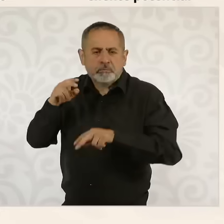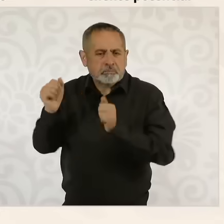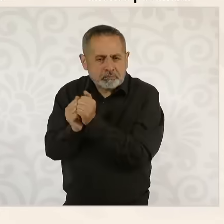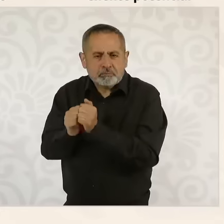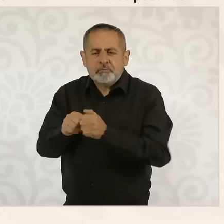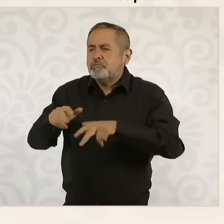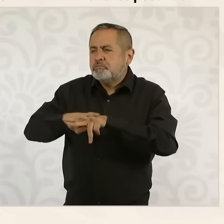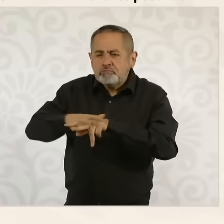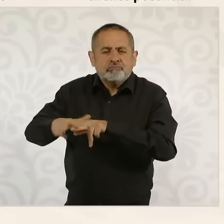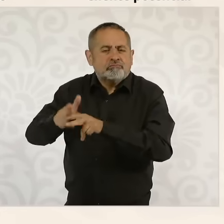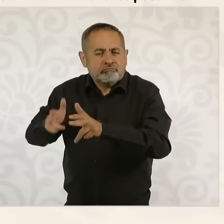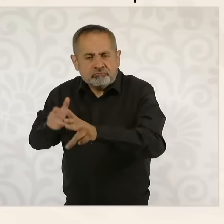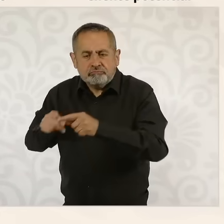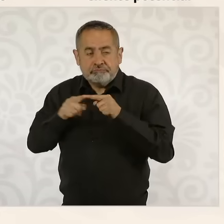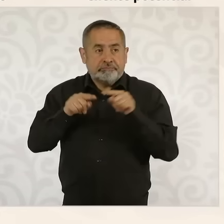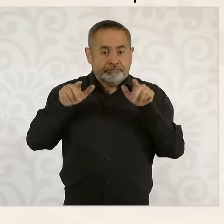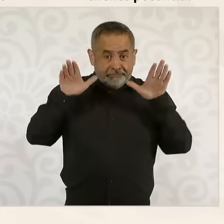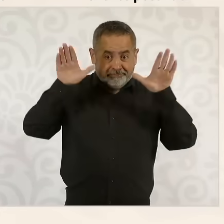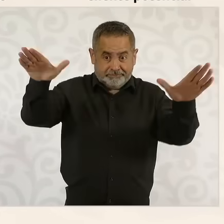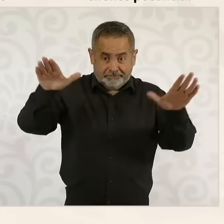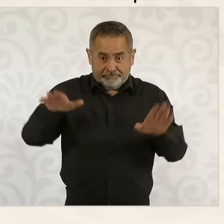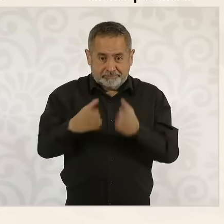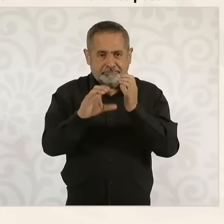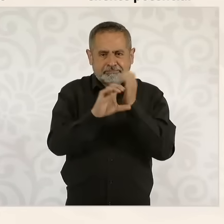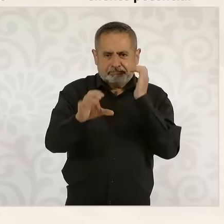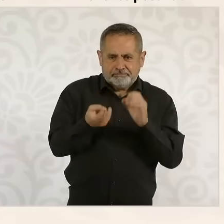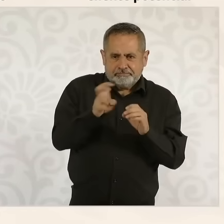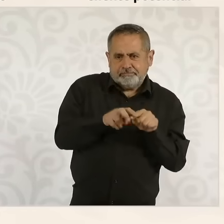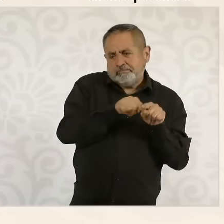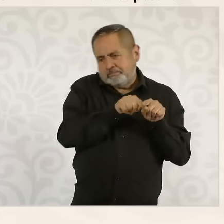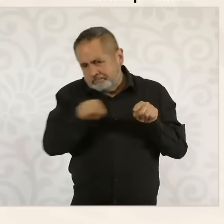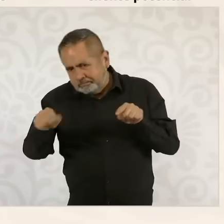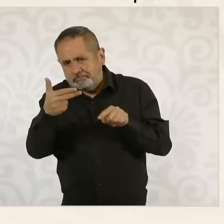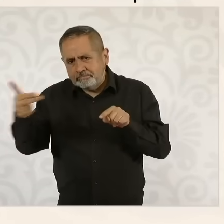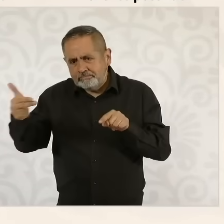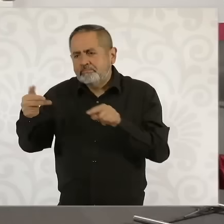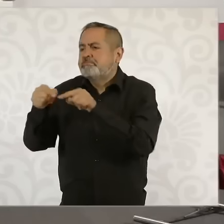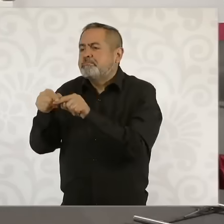el transporte es del aeropuerto al hotel, hotel aeropuerto, de la estación del tren al hotel,